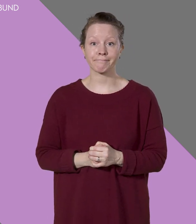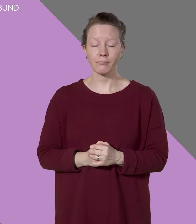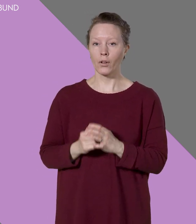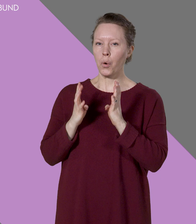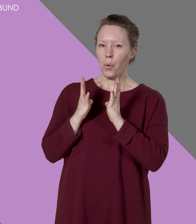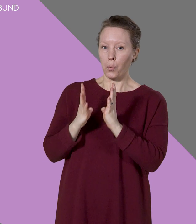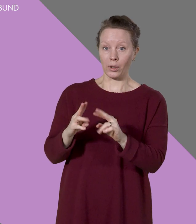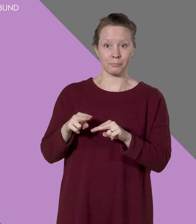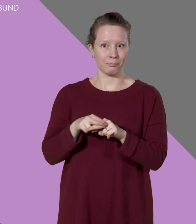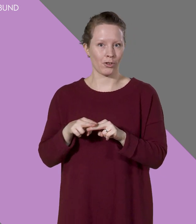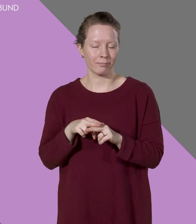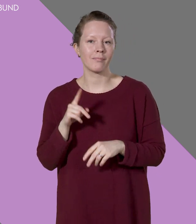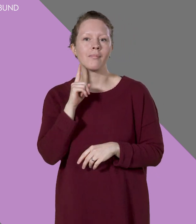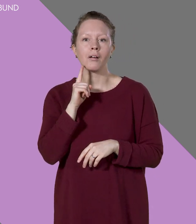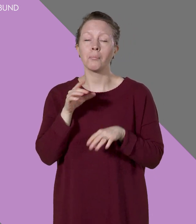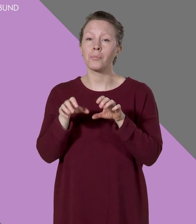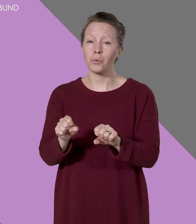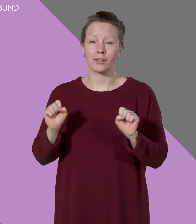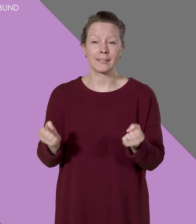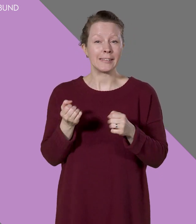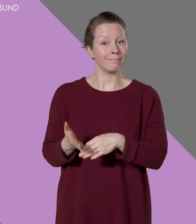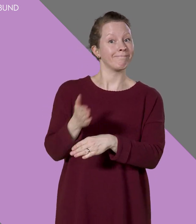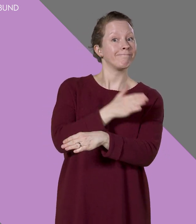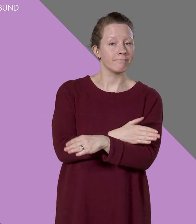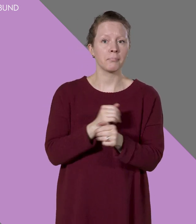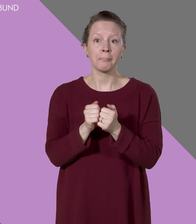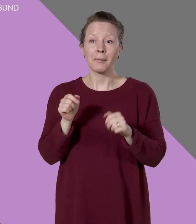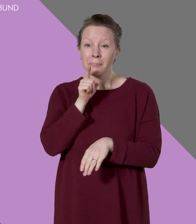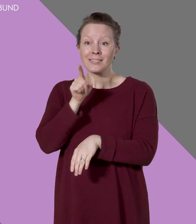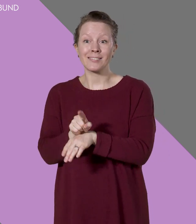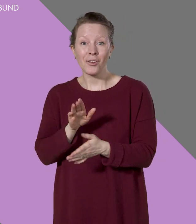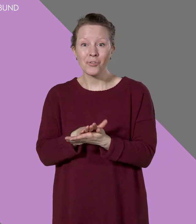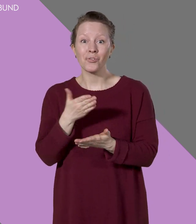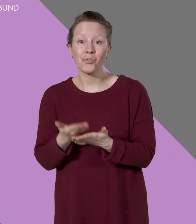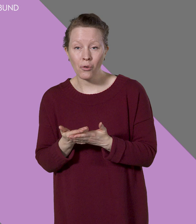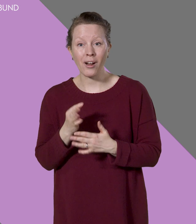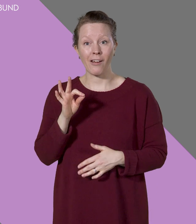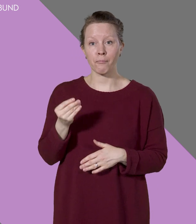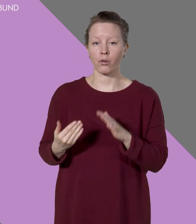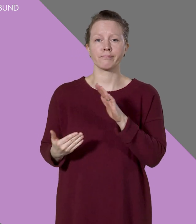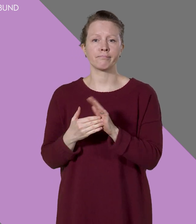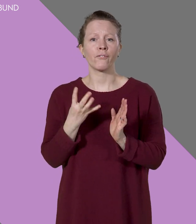Trots att mötestidpunkterna för rådet för personer med funktionsnedsättning - alltid slås fast i god tid kan man inte beställa tolk hos FPA -